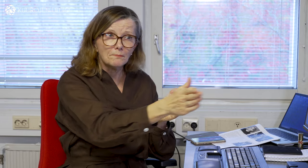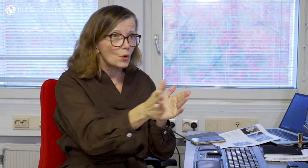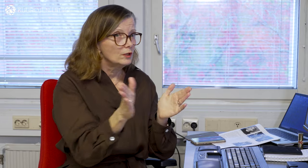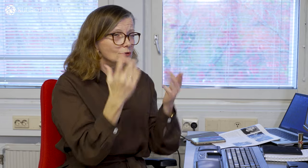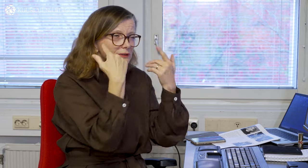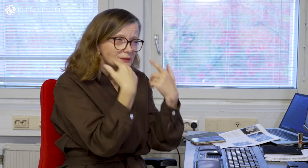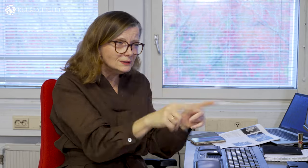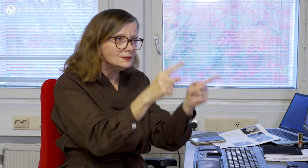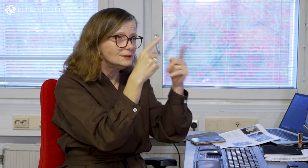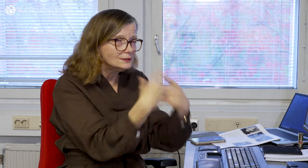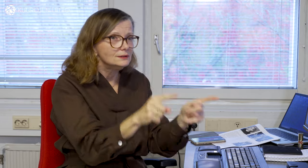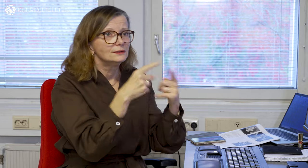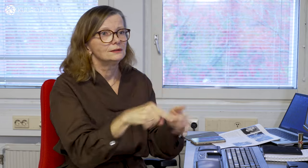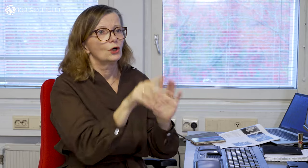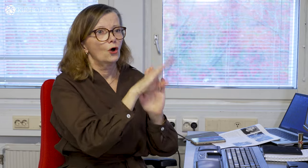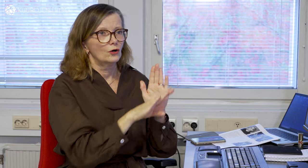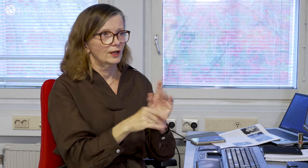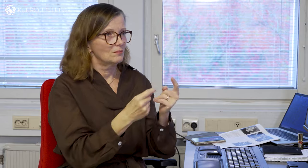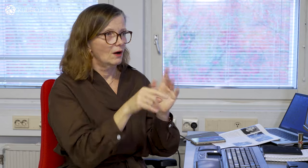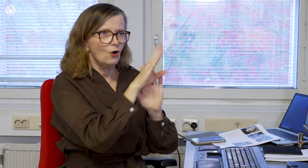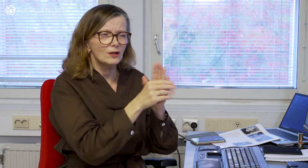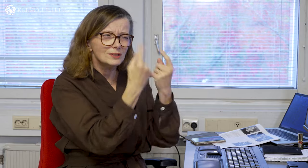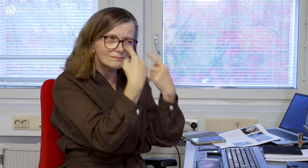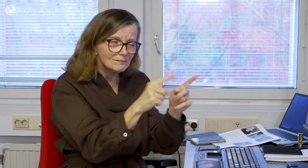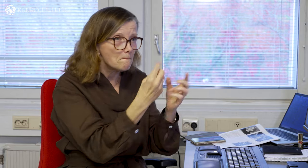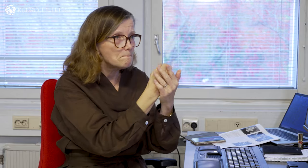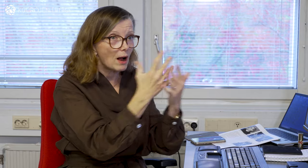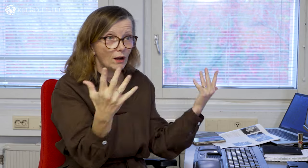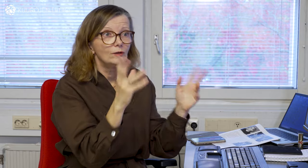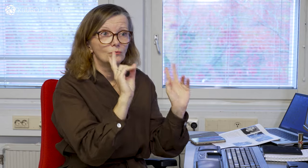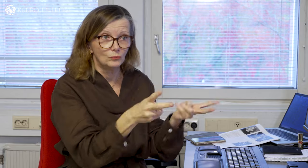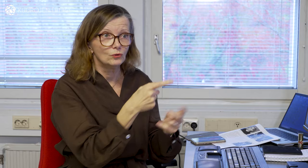Kerrotaan, että on hienoa, että aineistoa on näin paljon ja näin monipuolisesti.